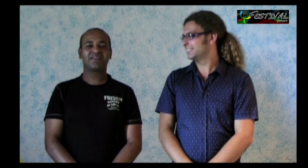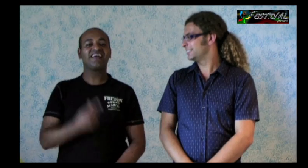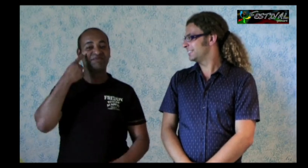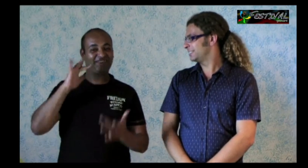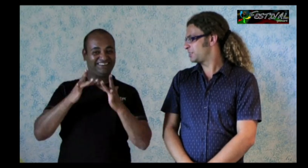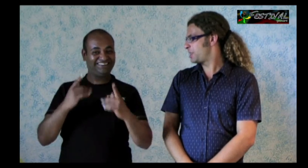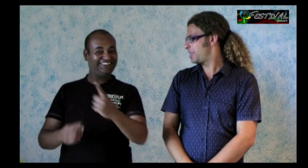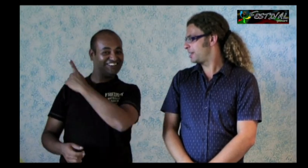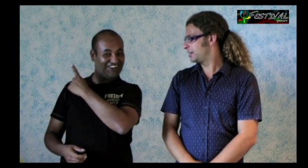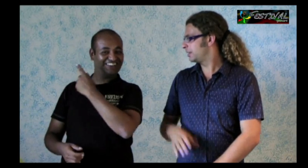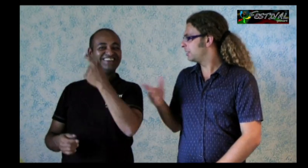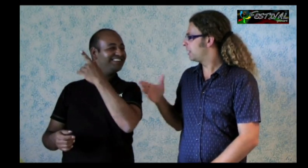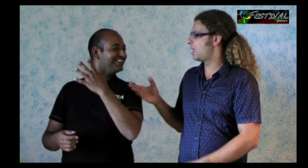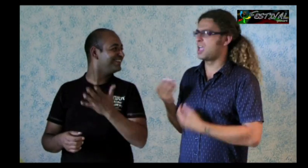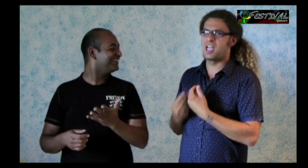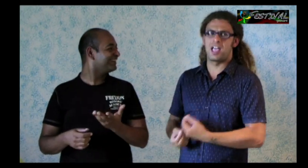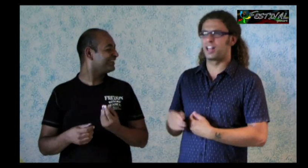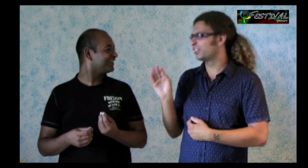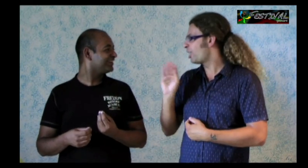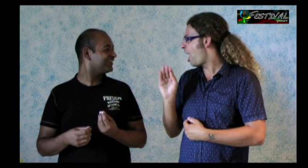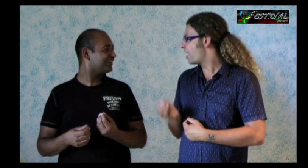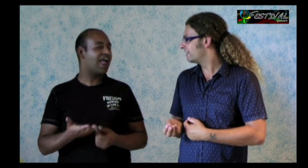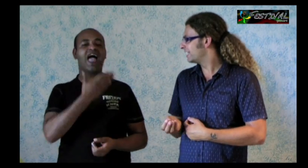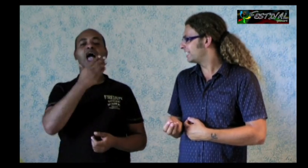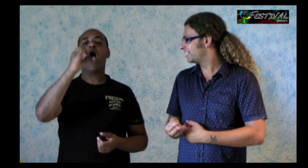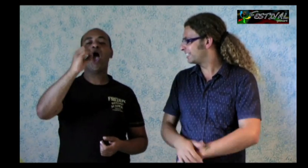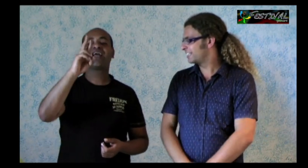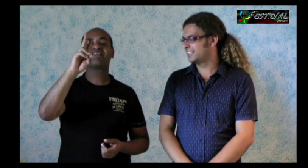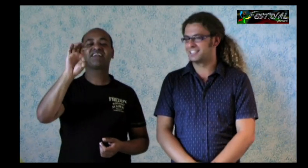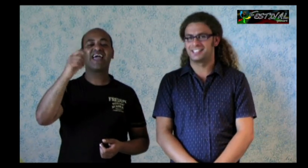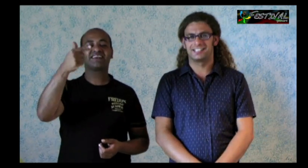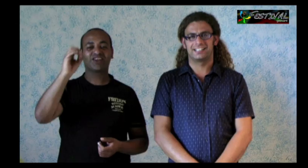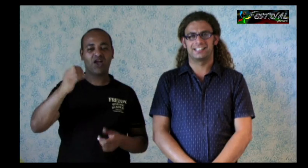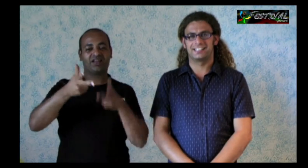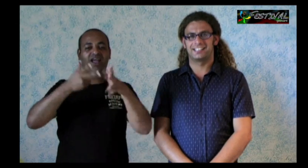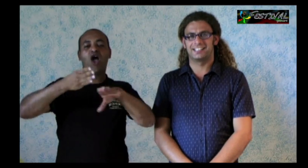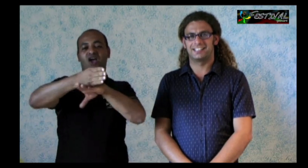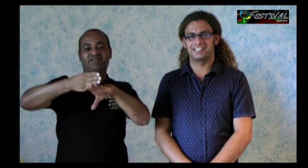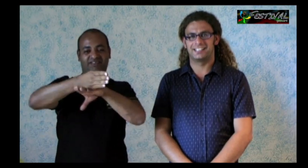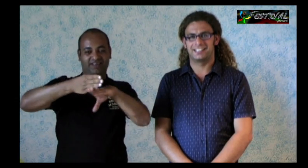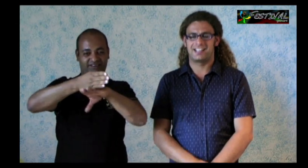Vedete il sito... eheh dove? ah! Orvieto